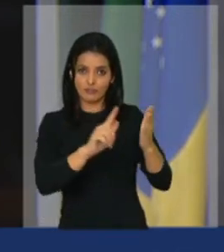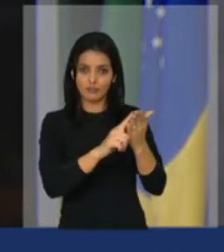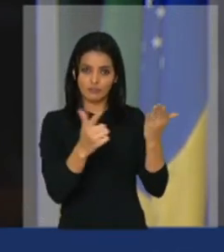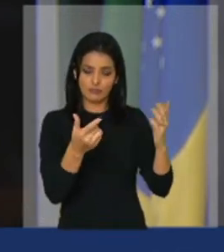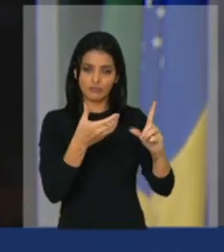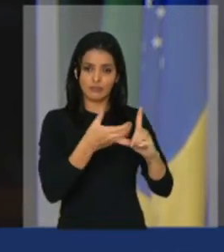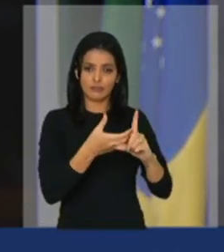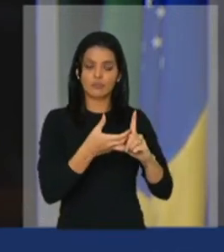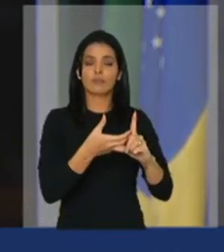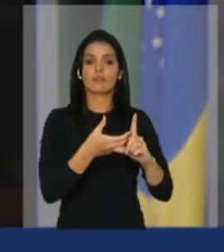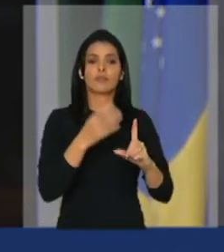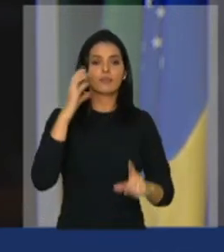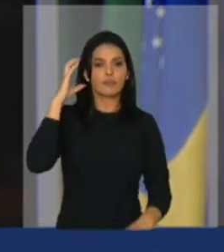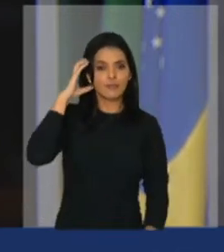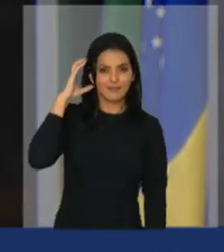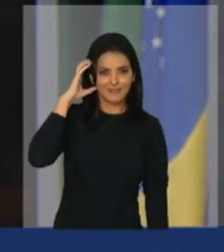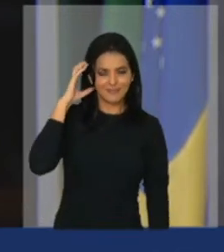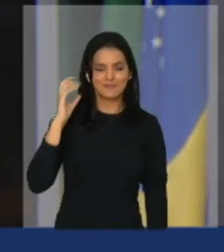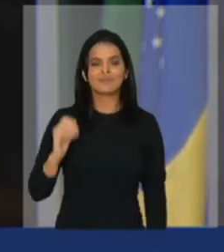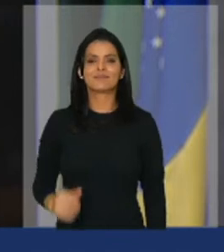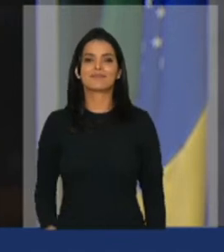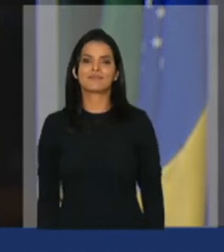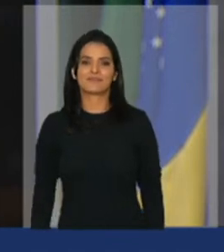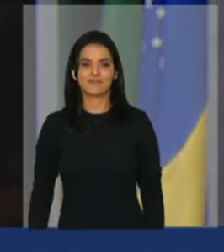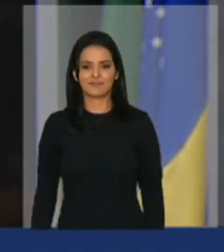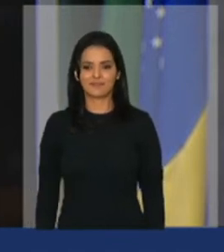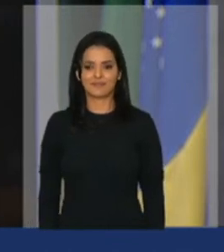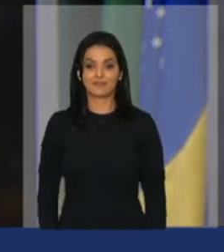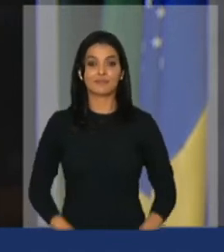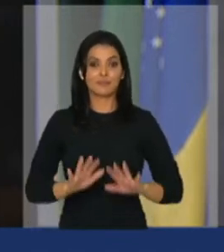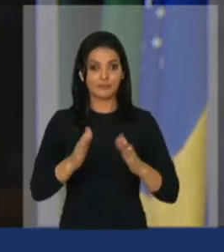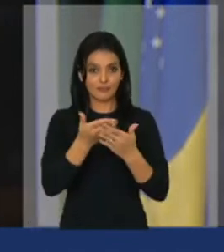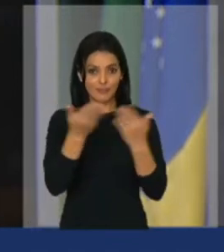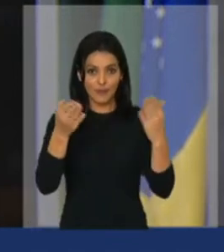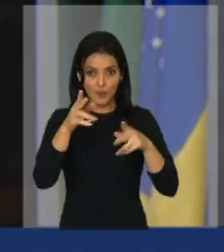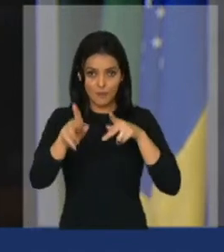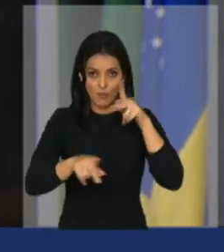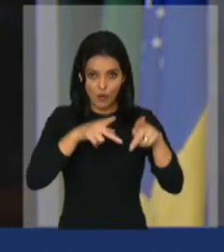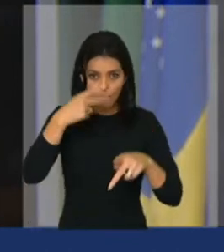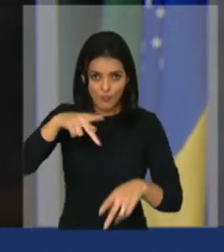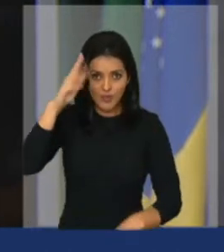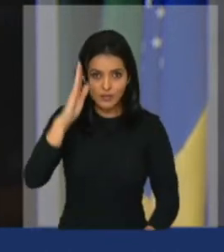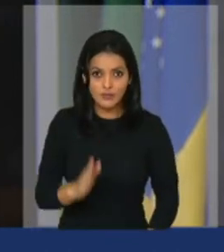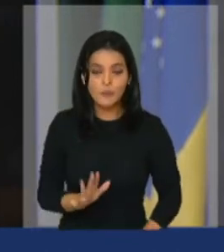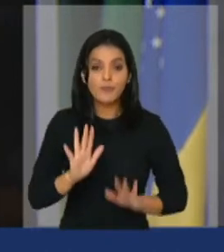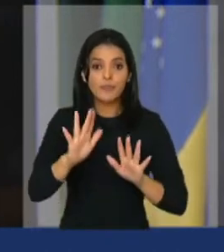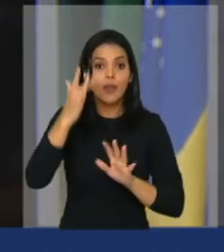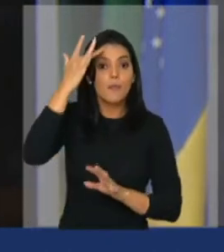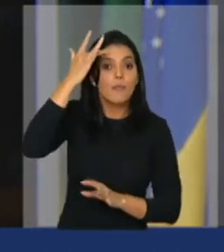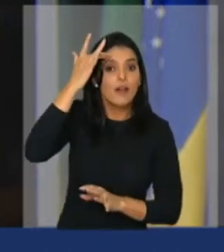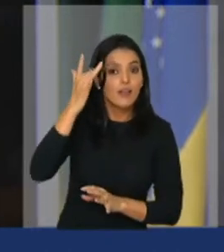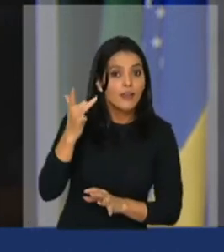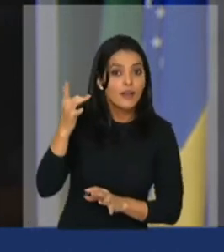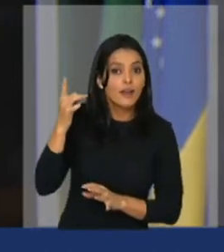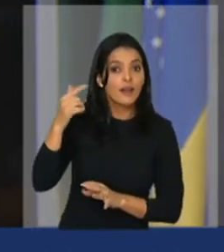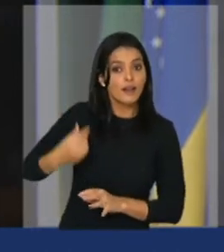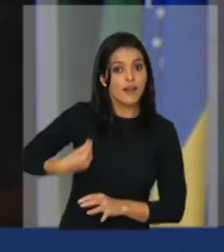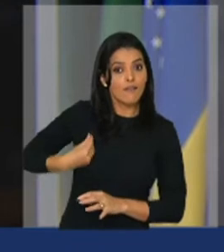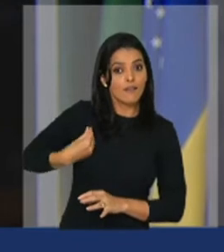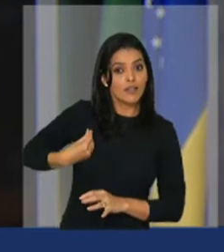NOS CANAIS DE COMUNICAÇÃO DA NOSSA CÂMARA DOS DEPUTADOS, SENHORES BRASILEIROS, AMANHÃ SERÁ UM DIA DIFERENCIADO NA VIDA POLÍTICA DE TODOS NÓS, ESTÁ MARCADO, PARA PARTE DA